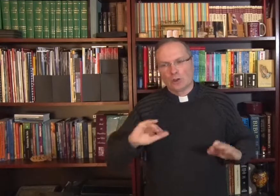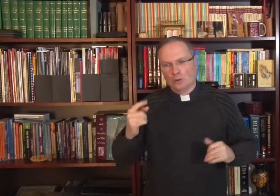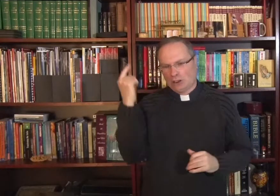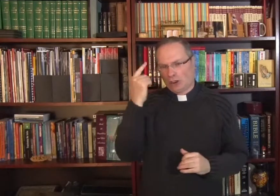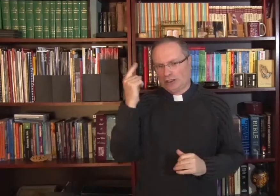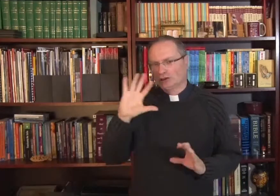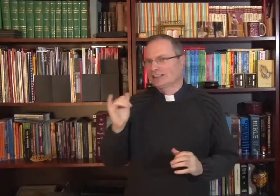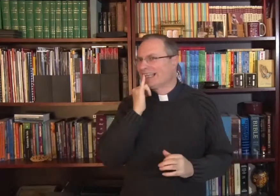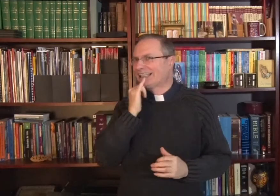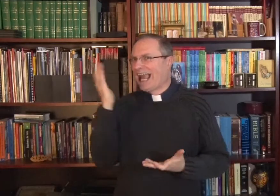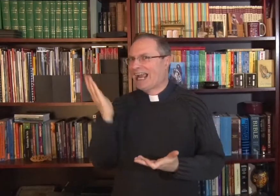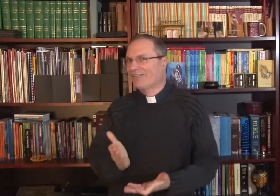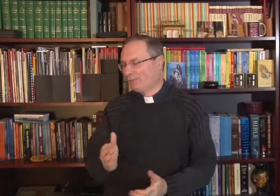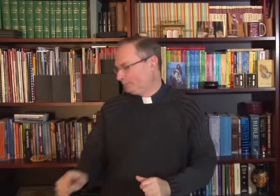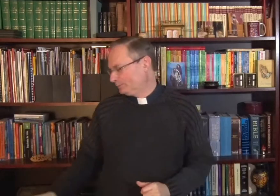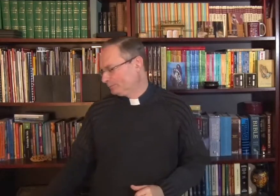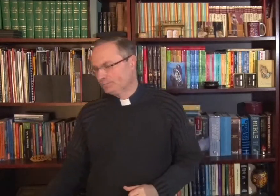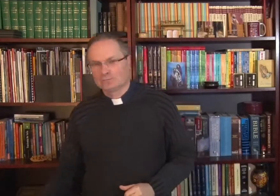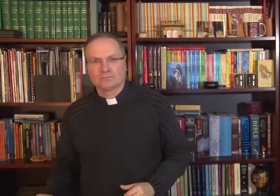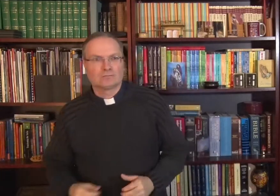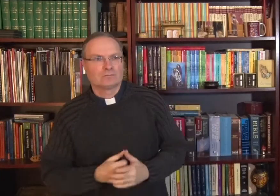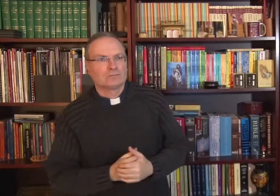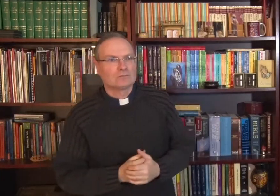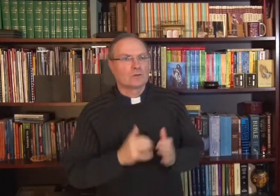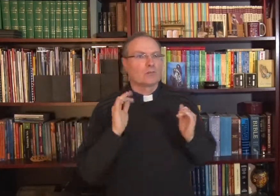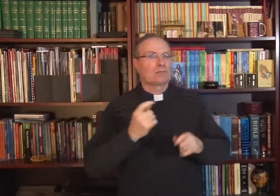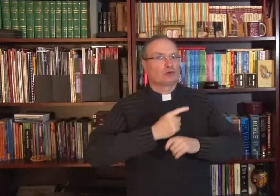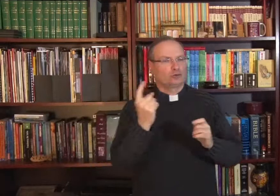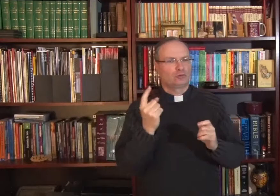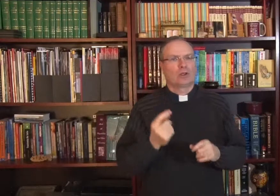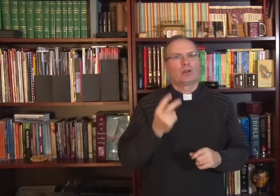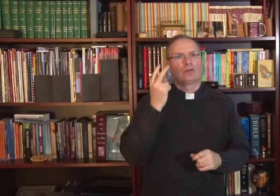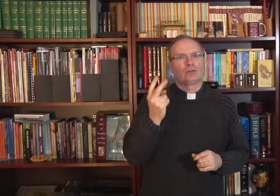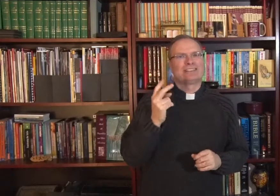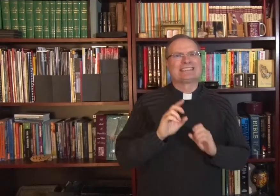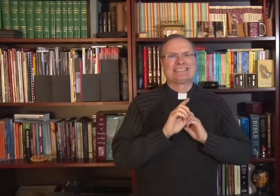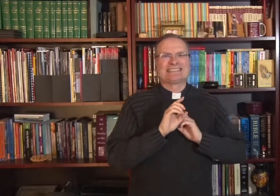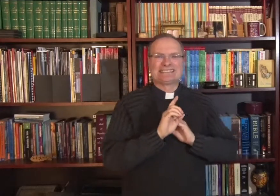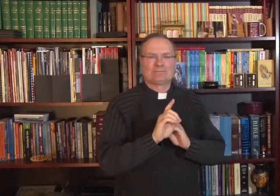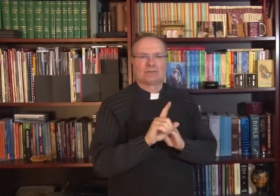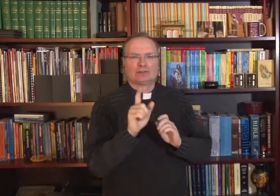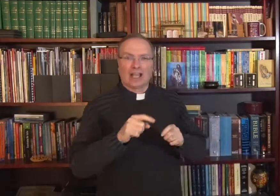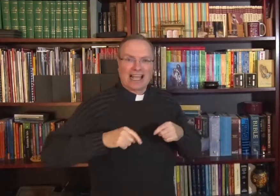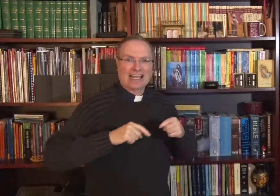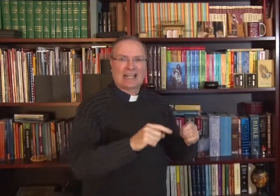tout étonné de ce qui était arrivé. Ce même jour, deux disciples se rendaient